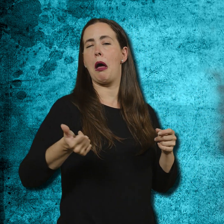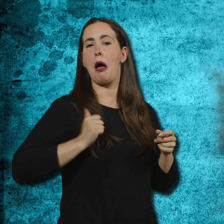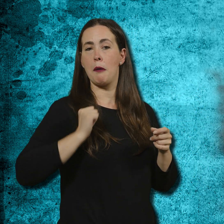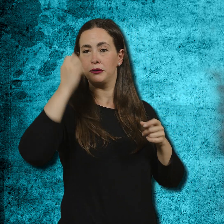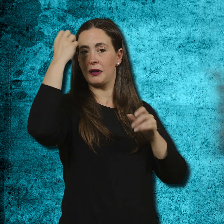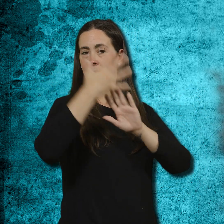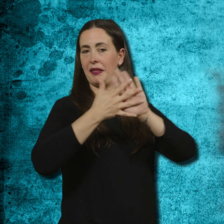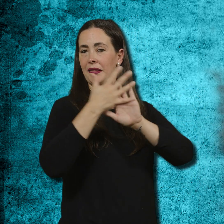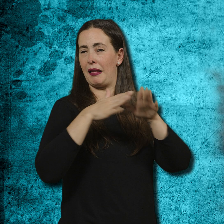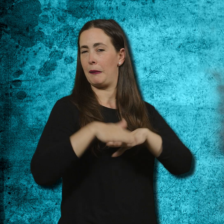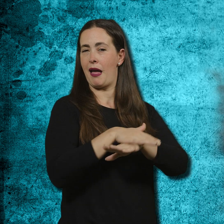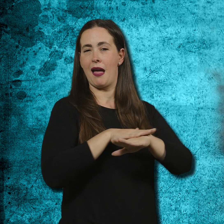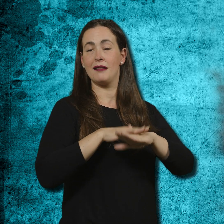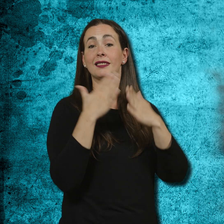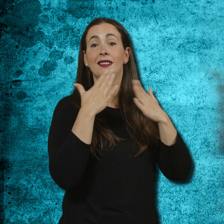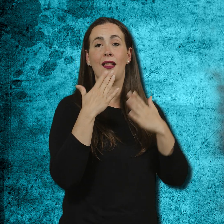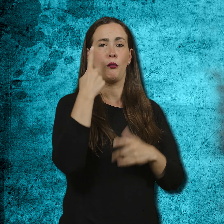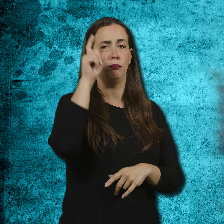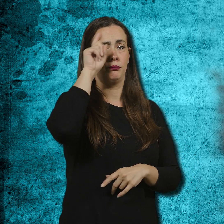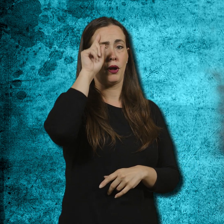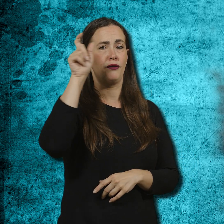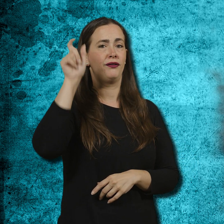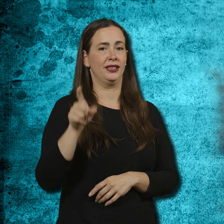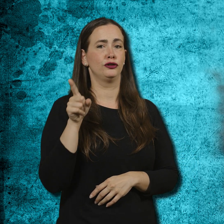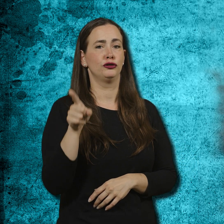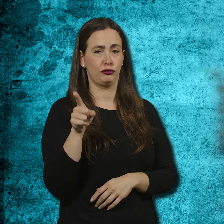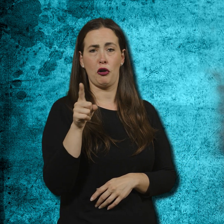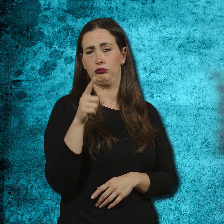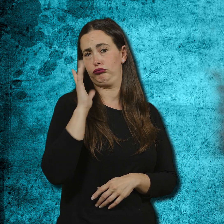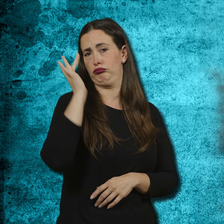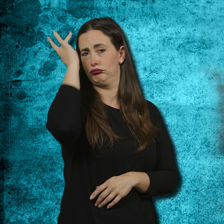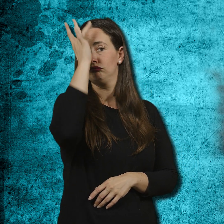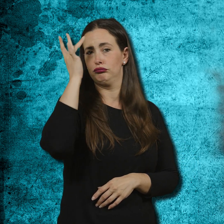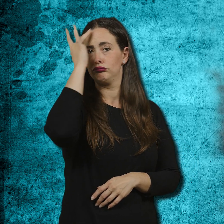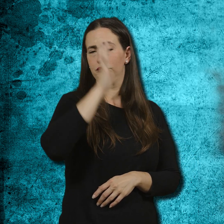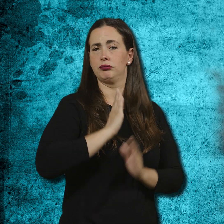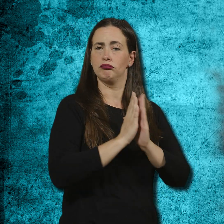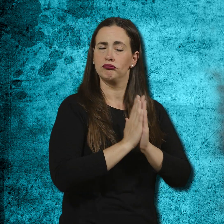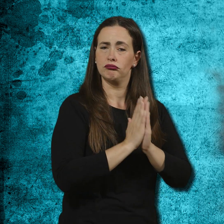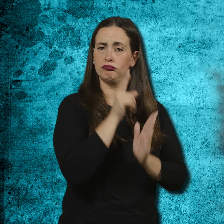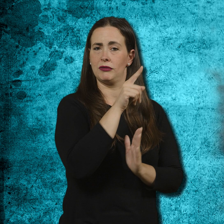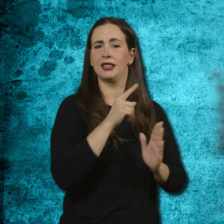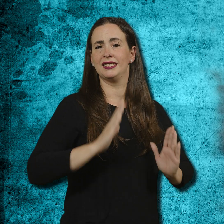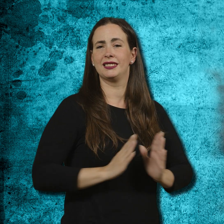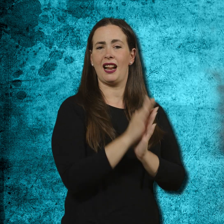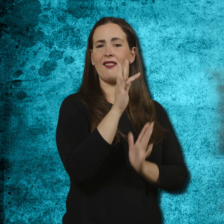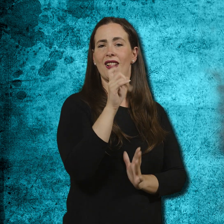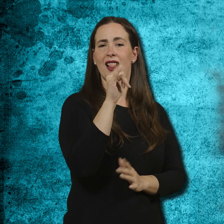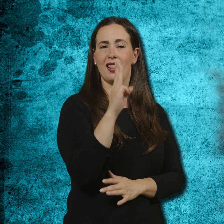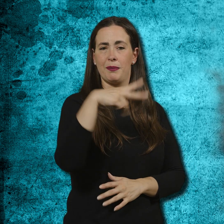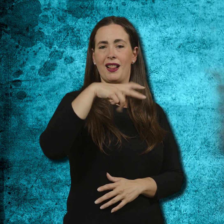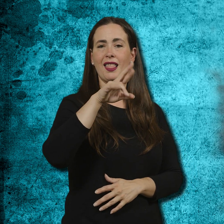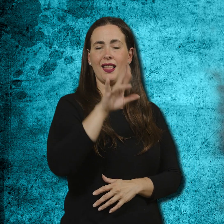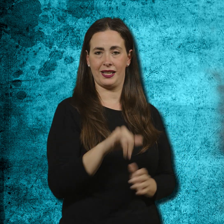gràcies a les lliçons que va rebre d'un sacerdot de l'Oratori de Sant Felip Neri.